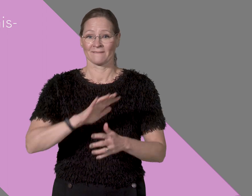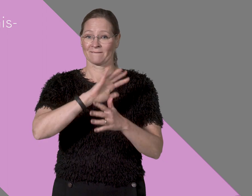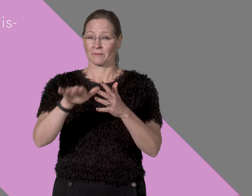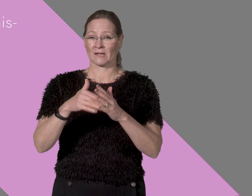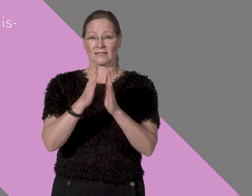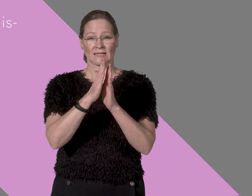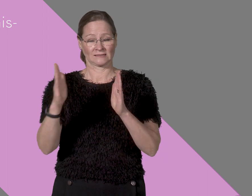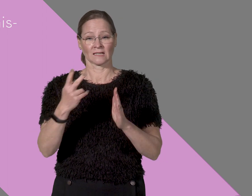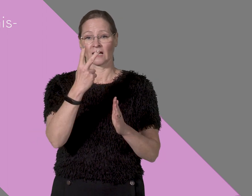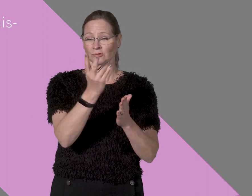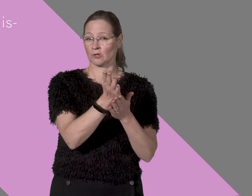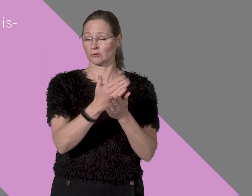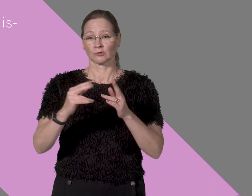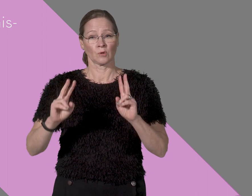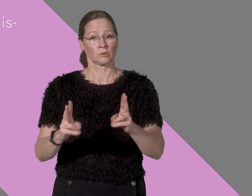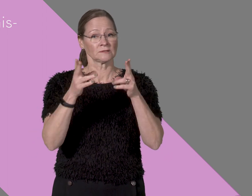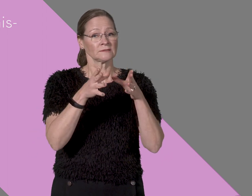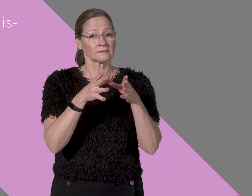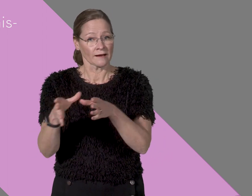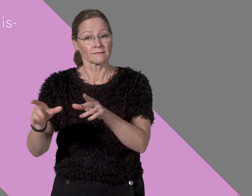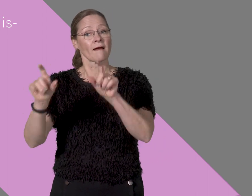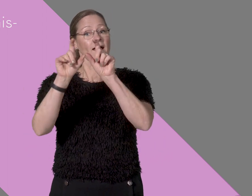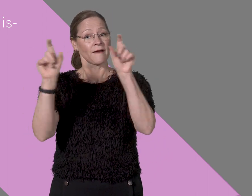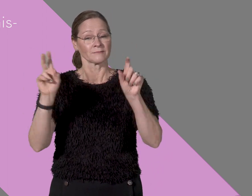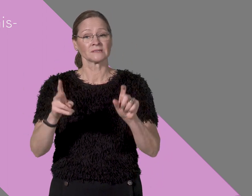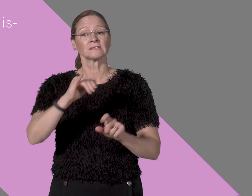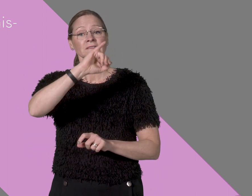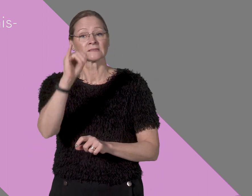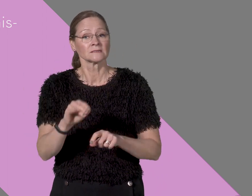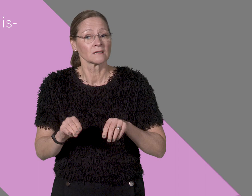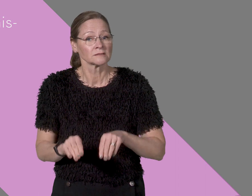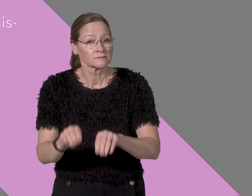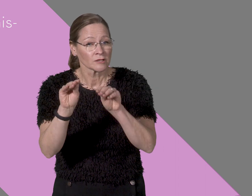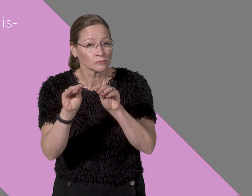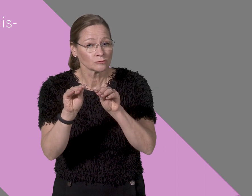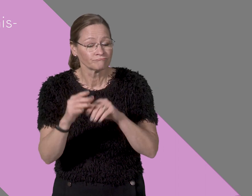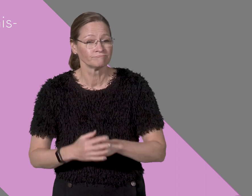Viittomakielisen kirjaston kaksiosaisessa uutuussarjassa - käsitellään seksuaalikasvatusta.